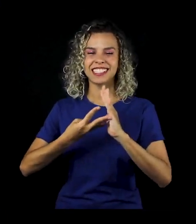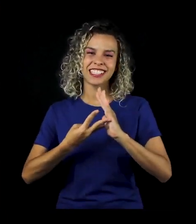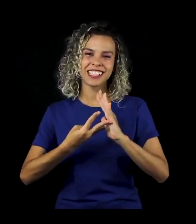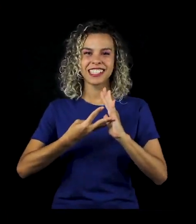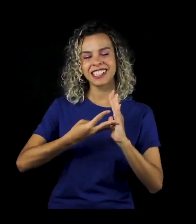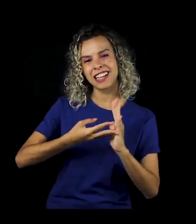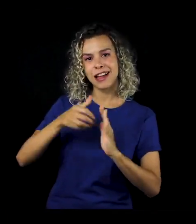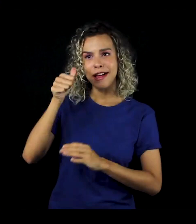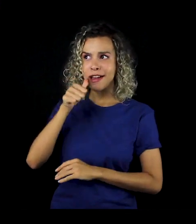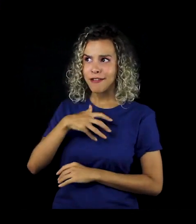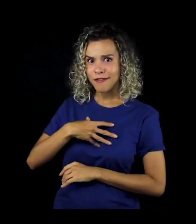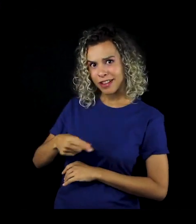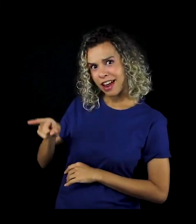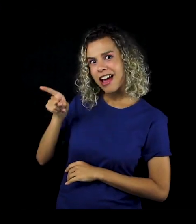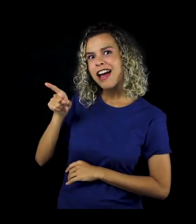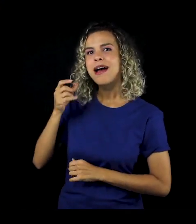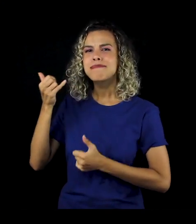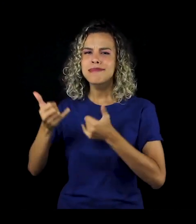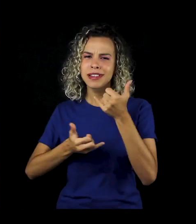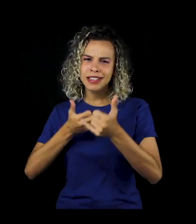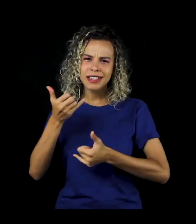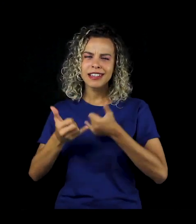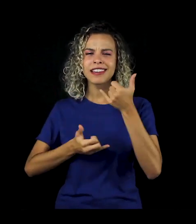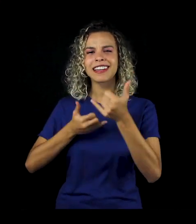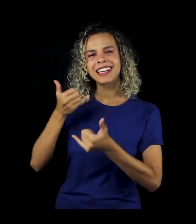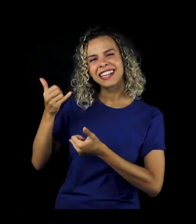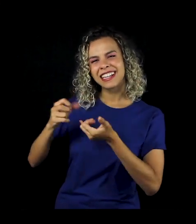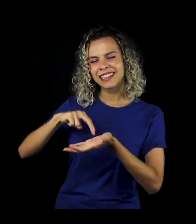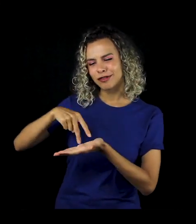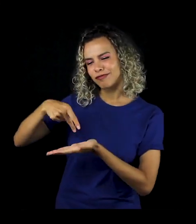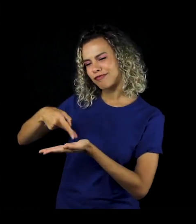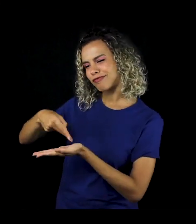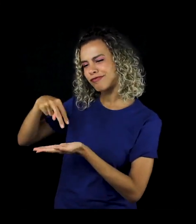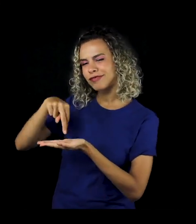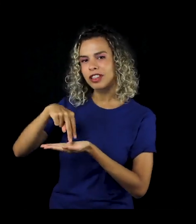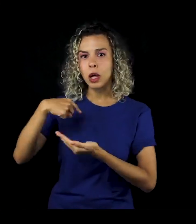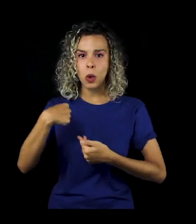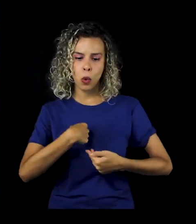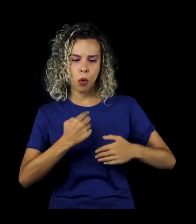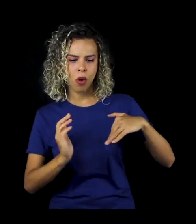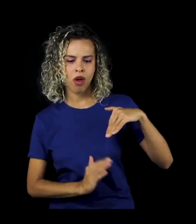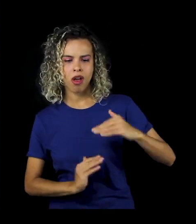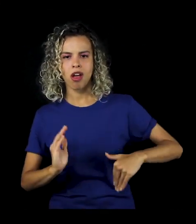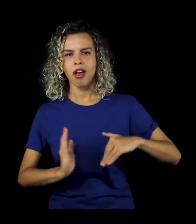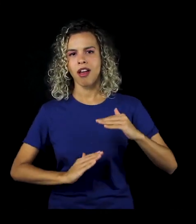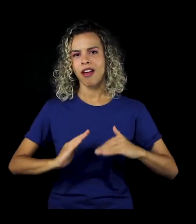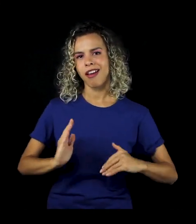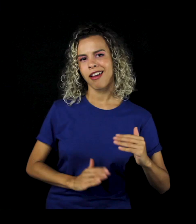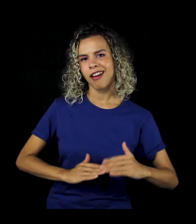A Gabriela brincando Eu aqui estou tocando